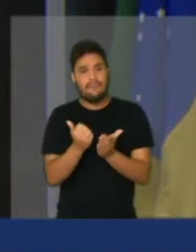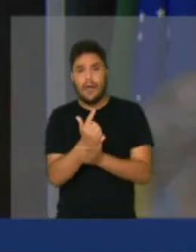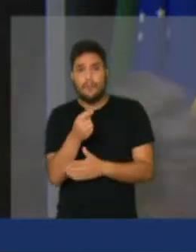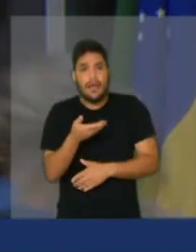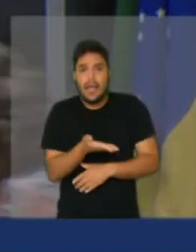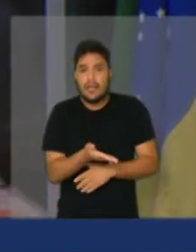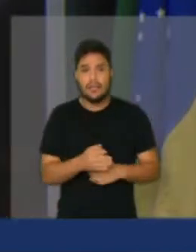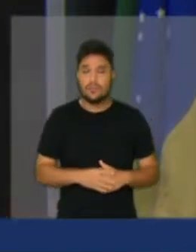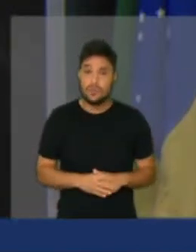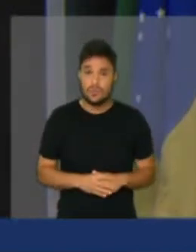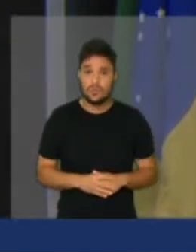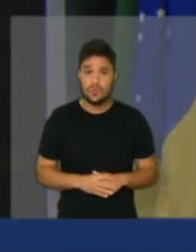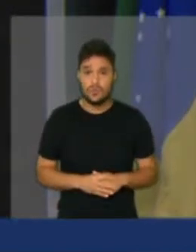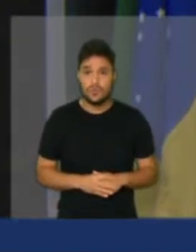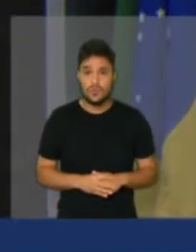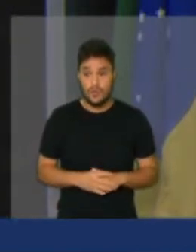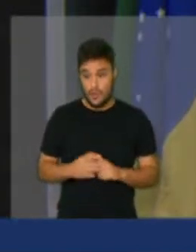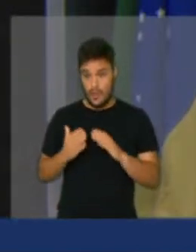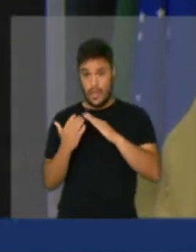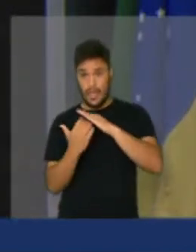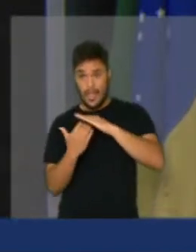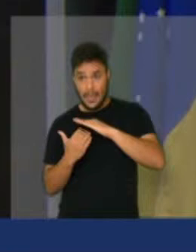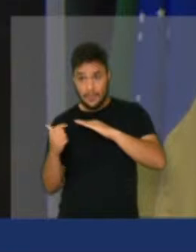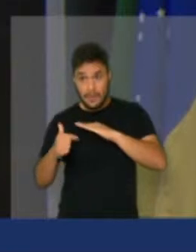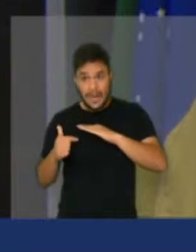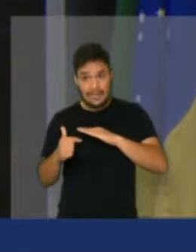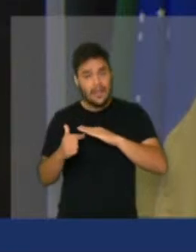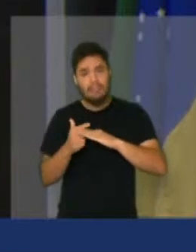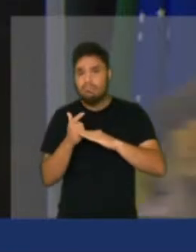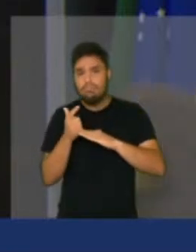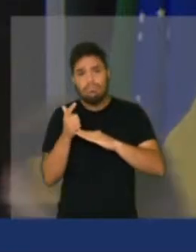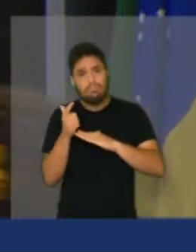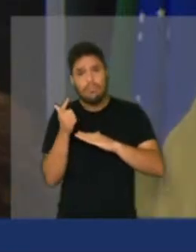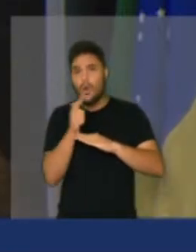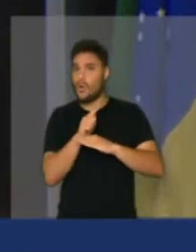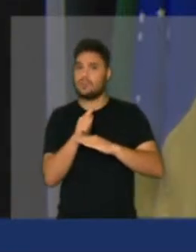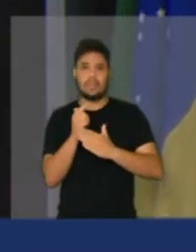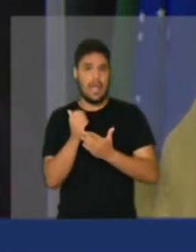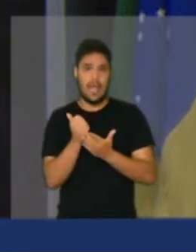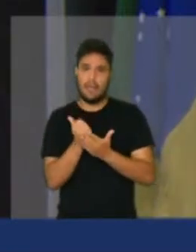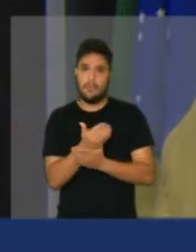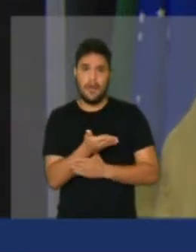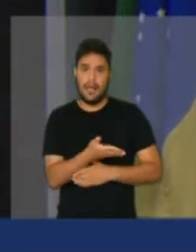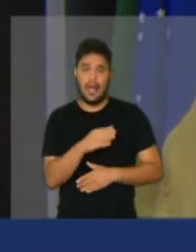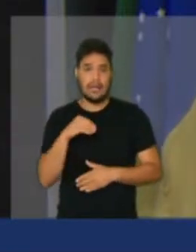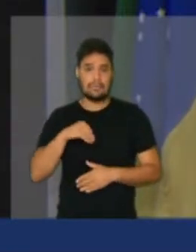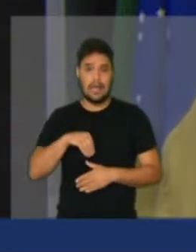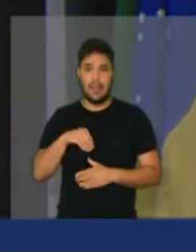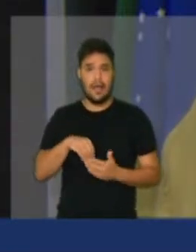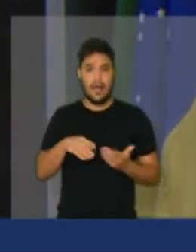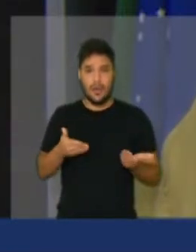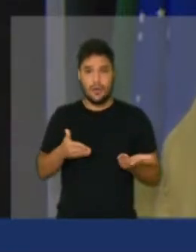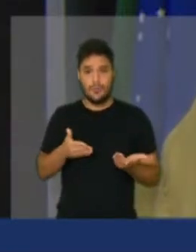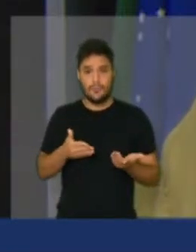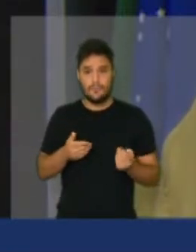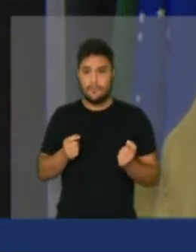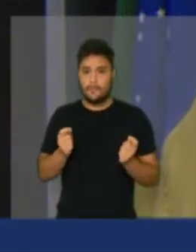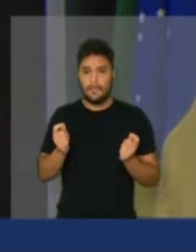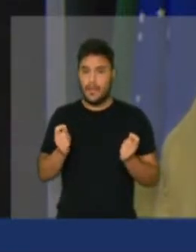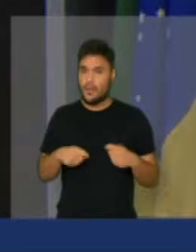CONDIÇÕES. O EMPRESÁRIO NÃO VAI CONSEGUIR PAGAR, E O QUE VAI ACONTECER COM ESSAS MULHERES VÃO SER